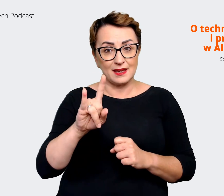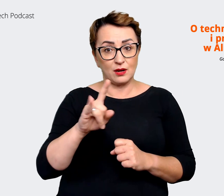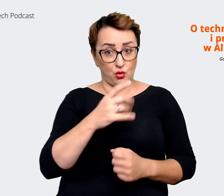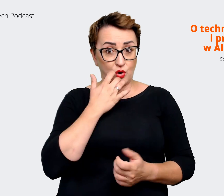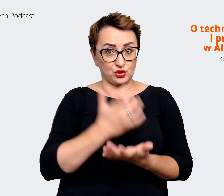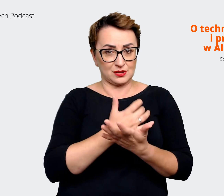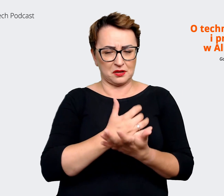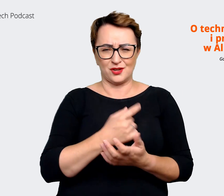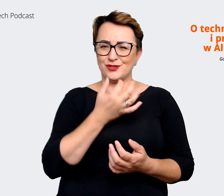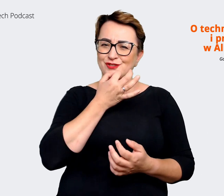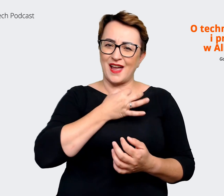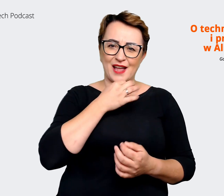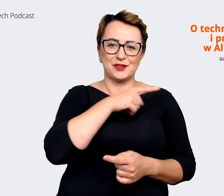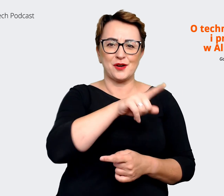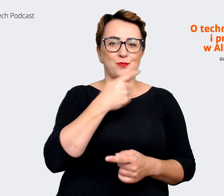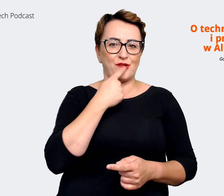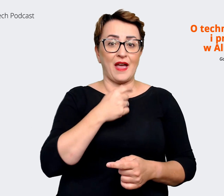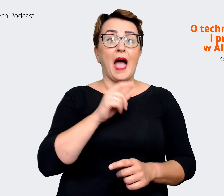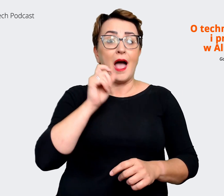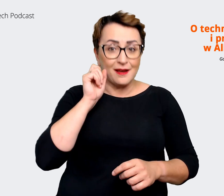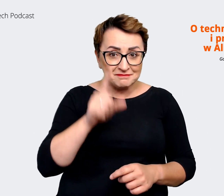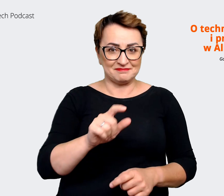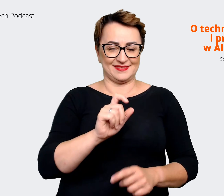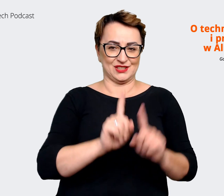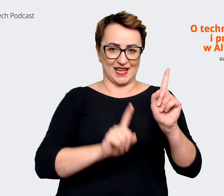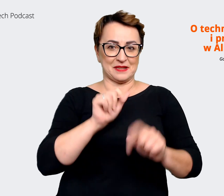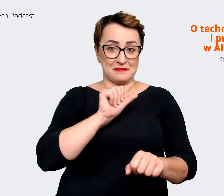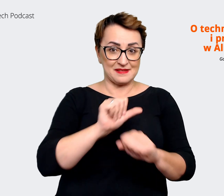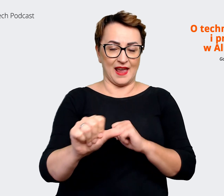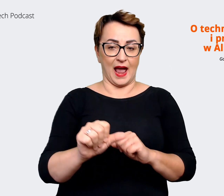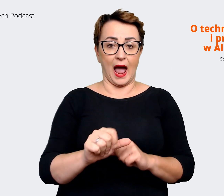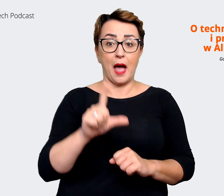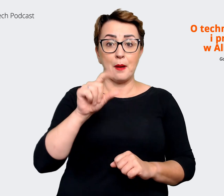żeby ktoś nie korzystał z Allegro, ale zdarzyło mi się. A z Pay różnie bywa i to